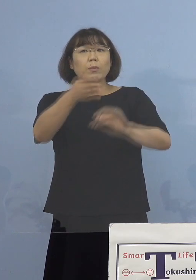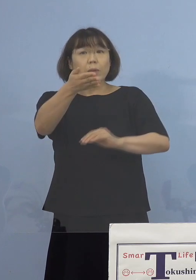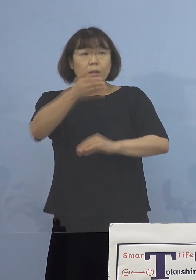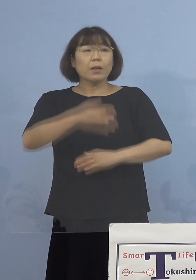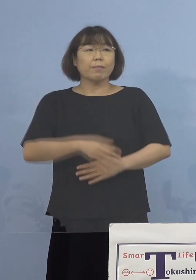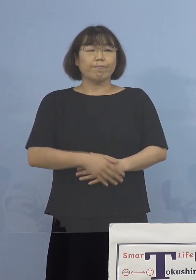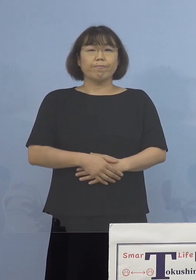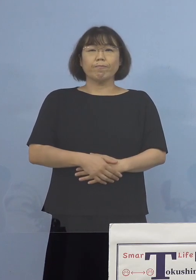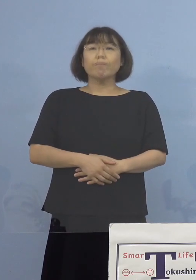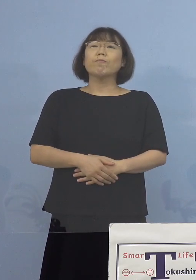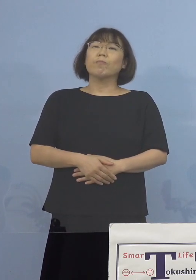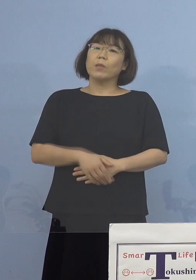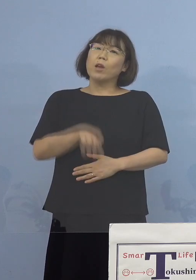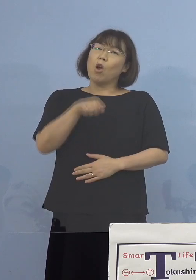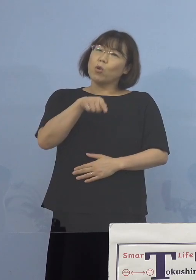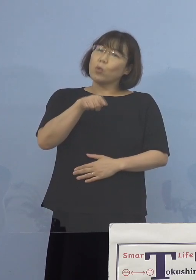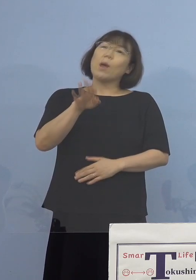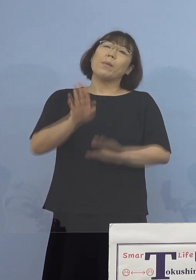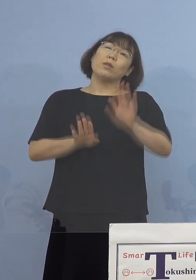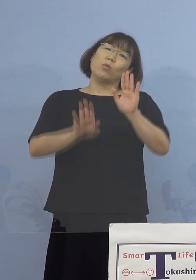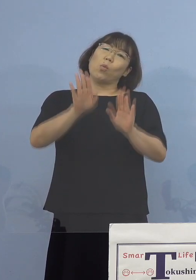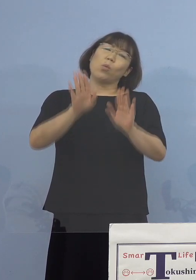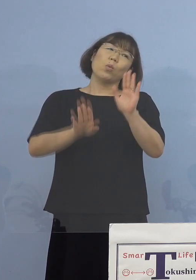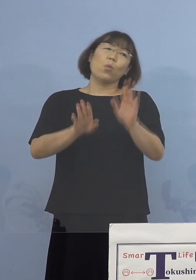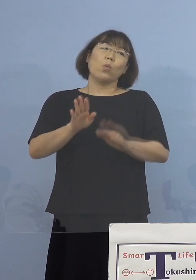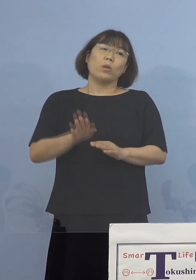（危機事象統括監） そこは状況ですね。見極めるのは